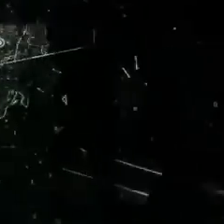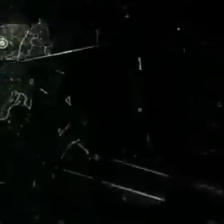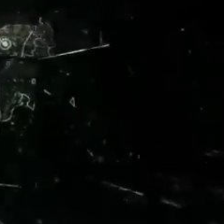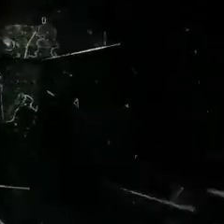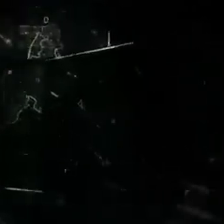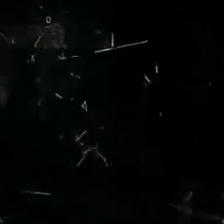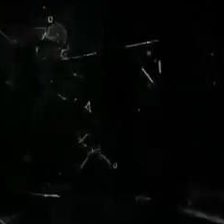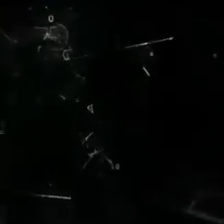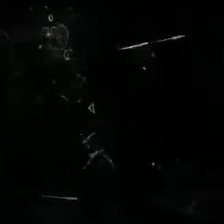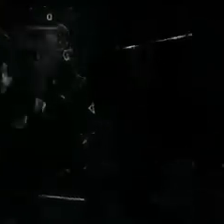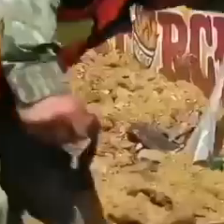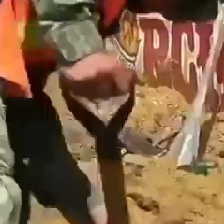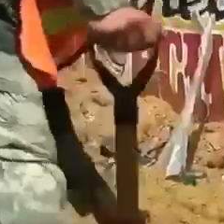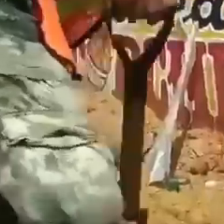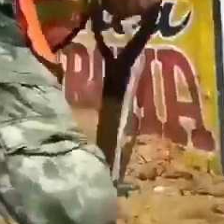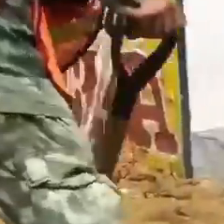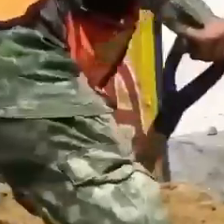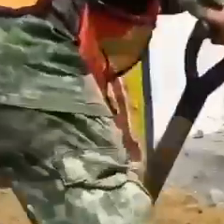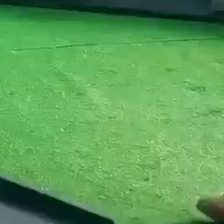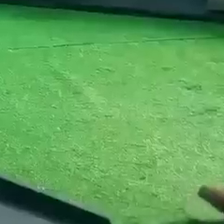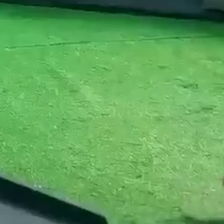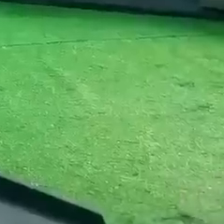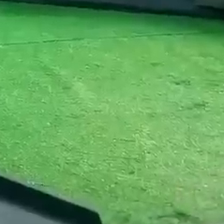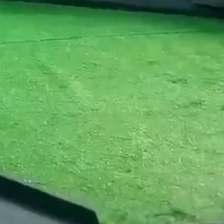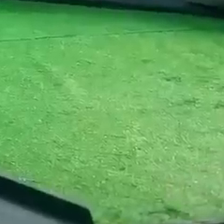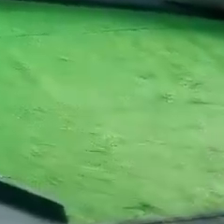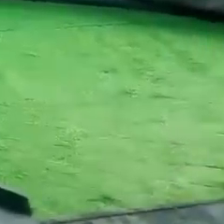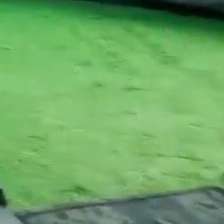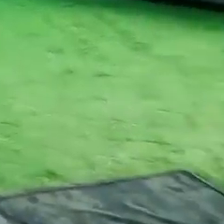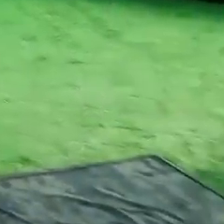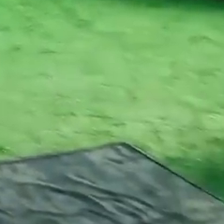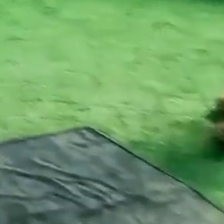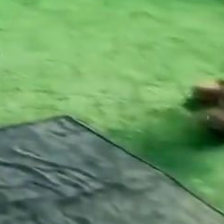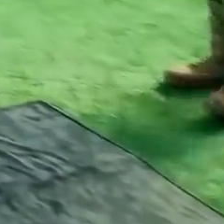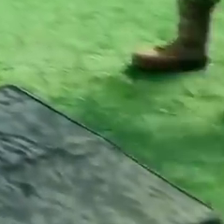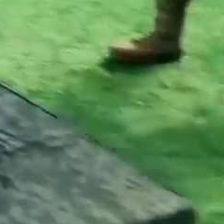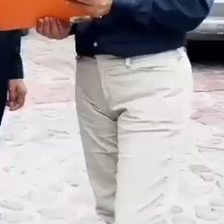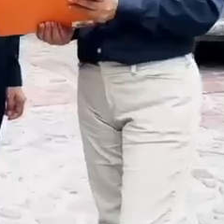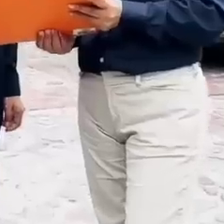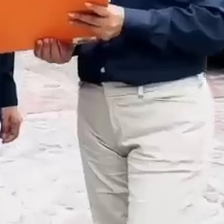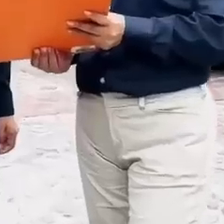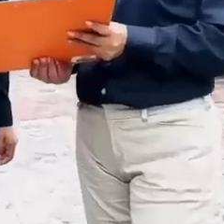instituciones federales y estatales un esfuerzo coordinado con un propósito mayor garantizar el